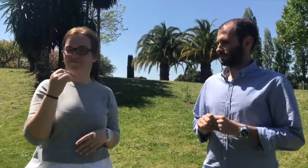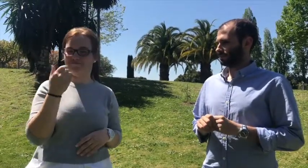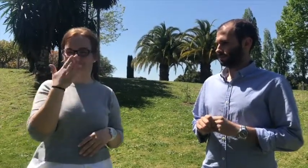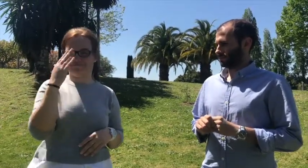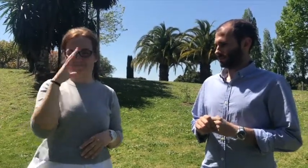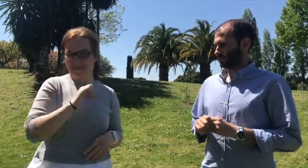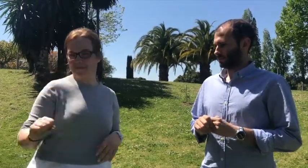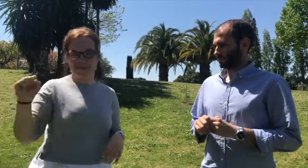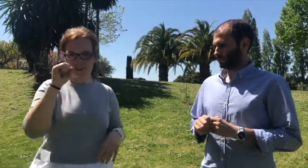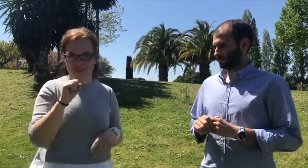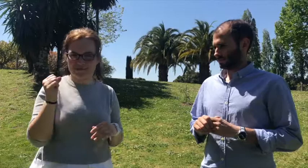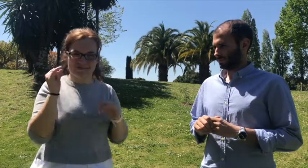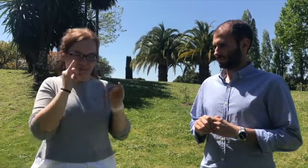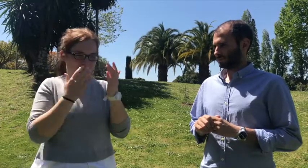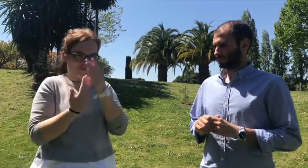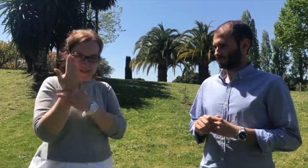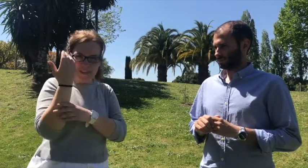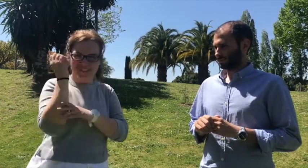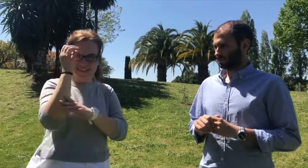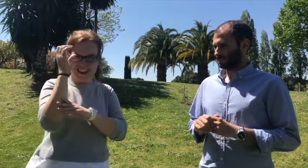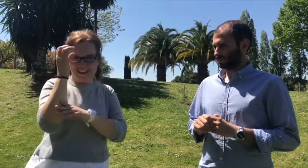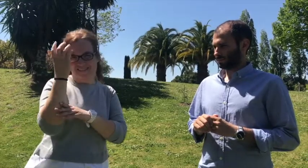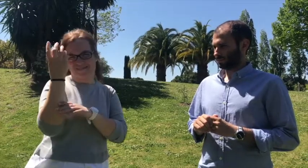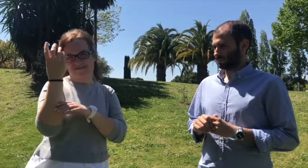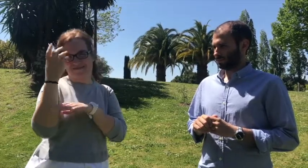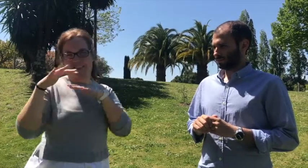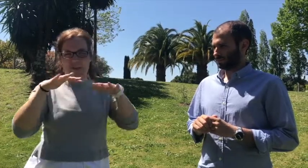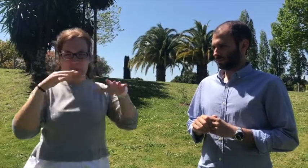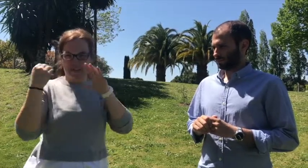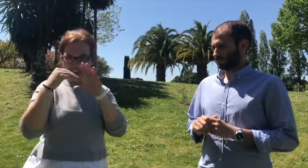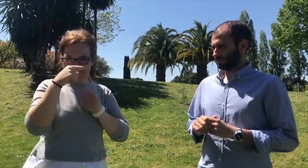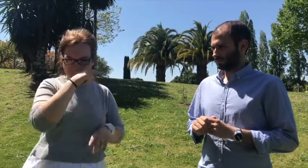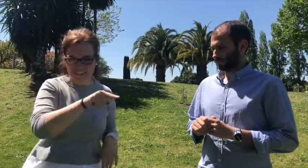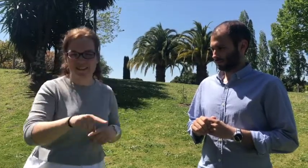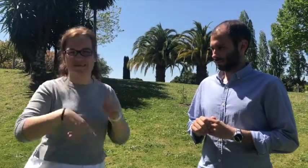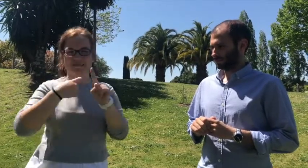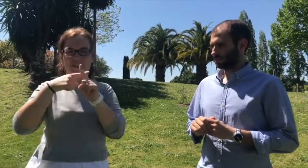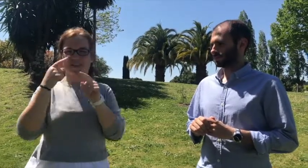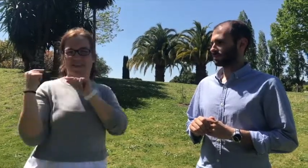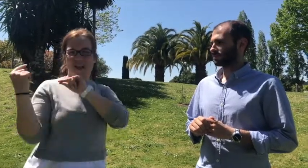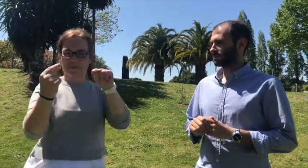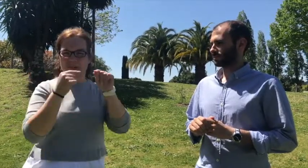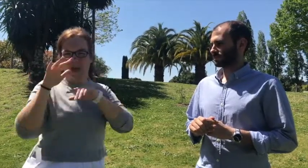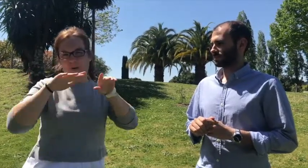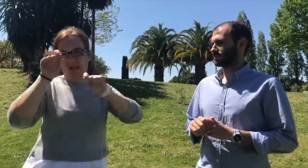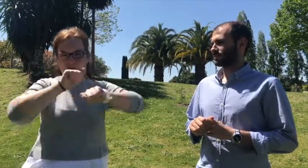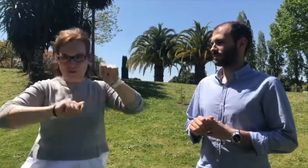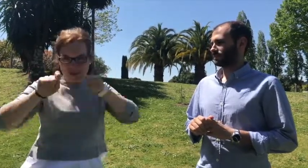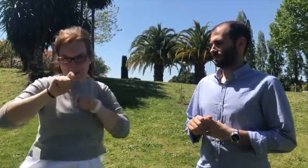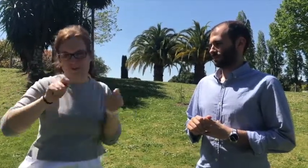Ha sido un evento maravilloso con la charla y dinámicas de la CJS-CNSE, además de debates sobre movimiento asociativo.